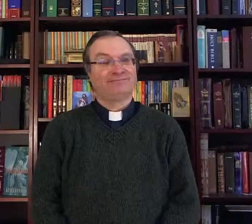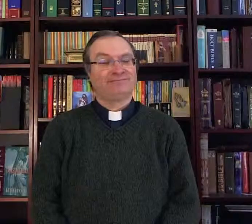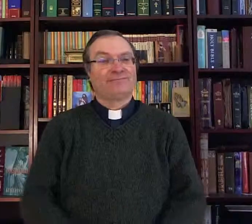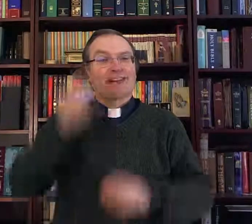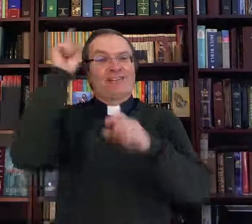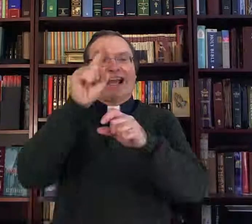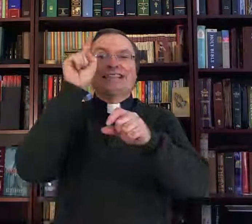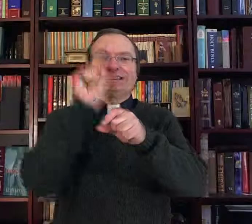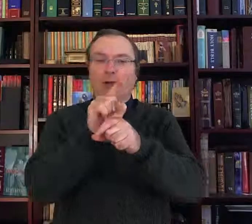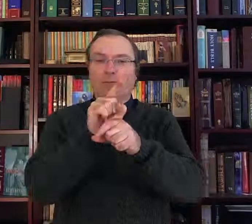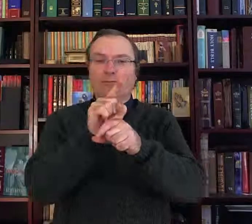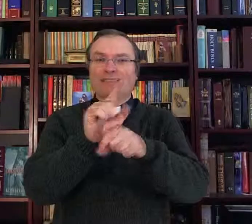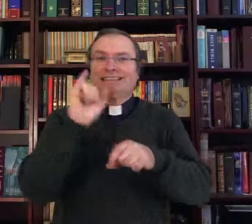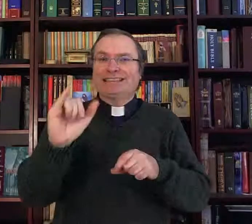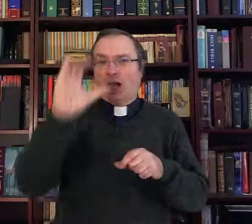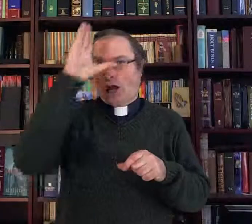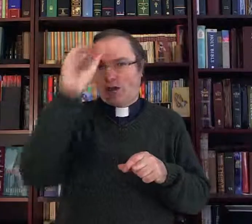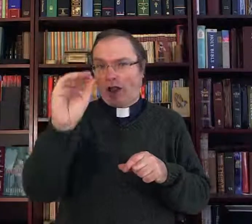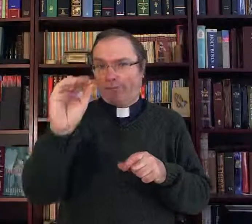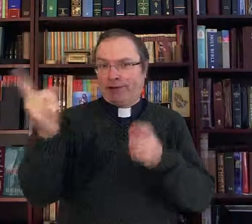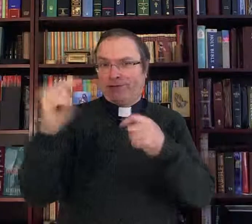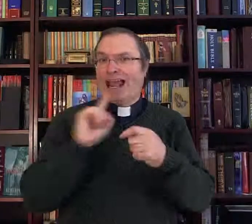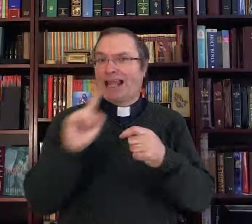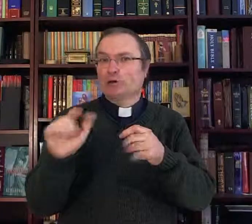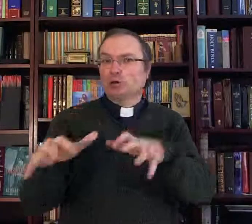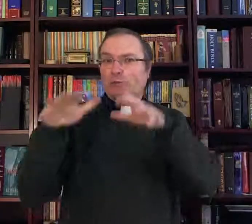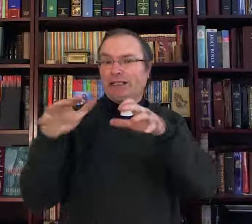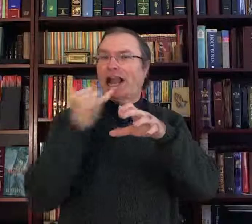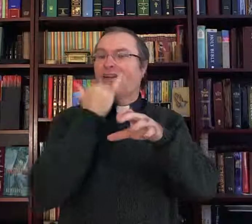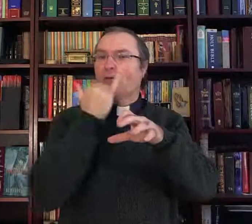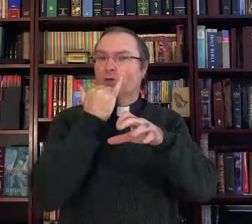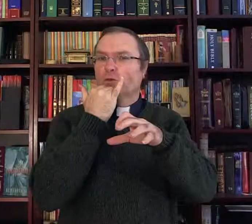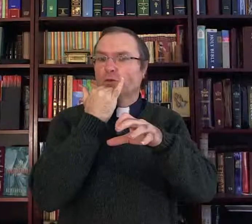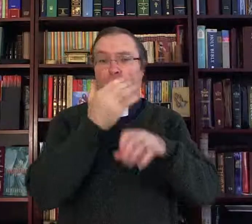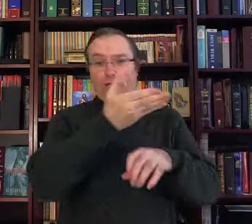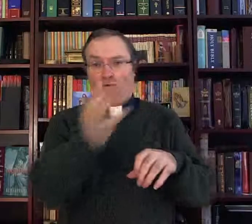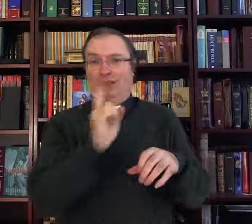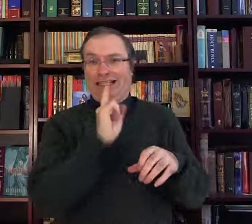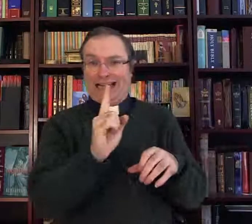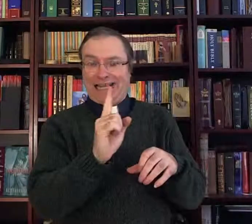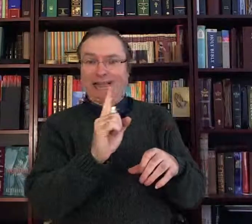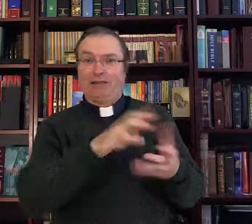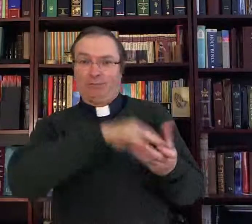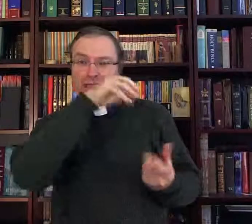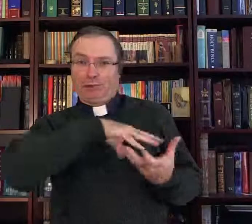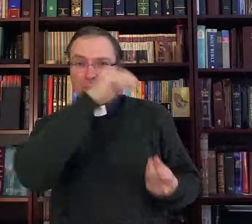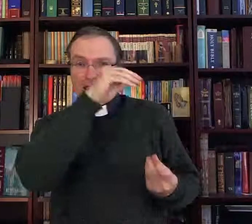Frères et sœurs, si un homme vient à être surpris en faute, vous qui êtes spirituels,